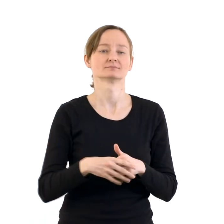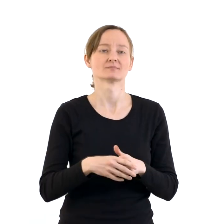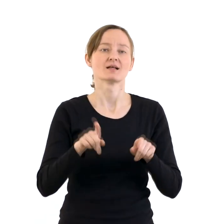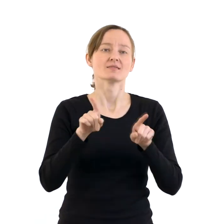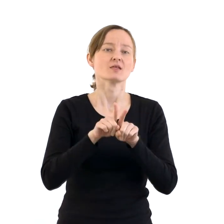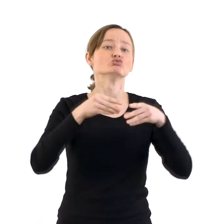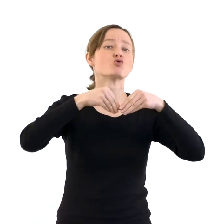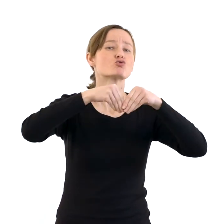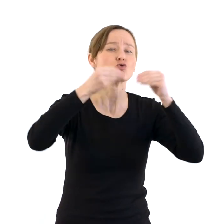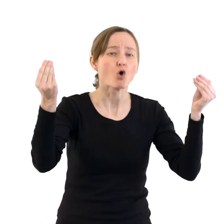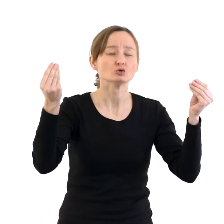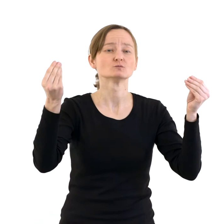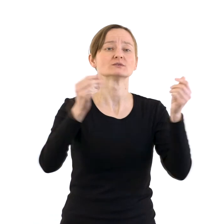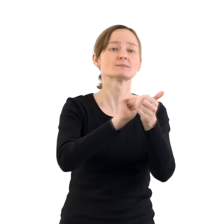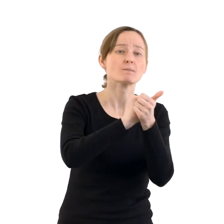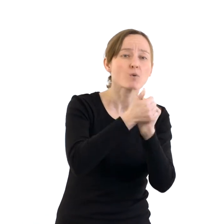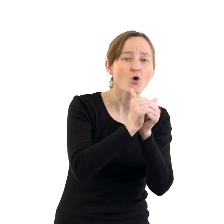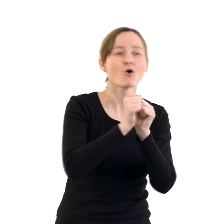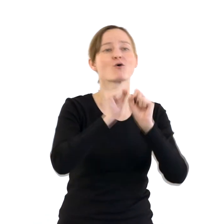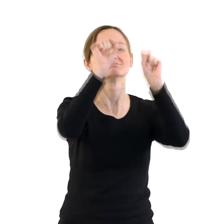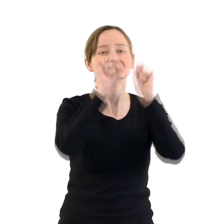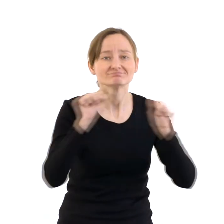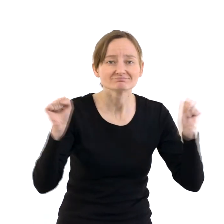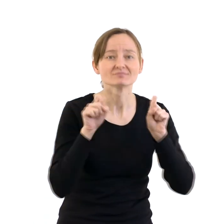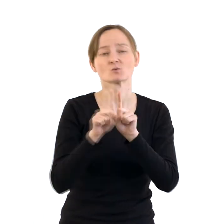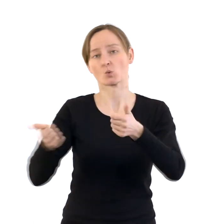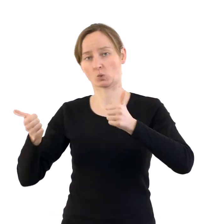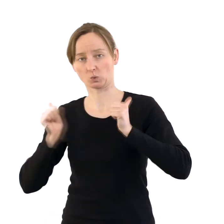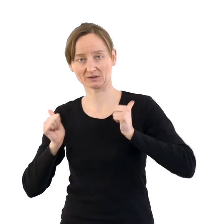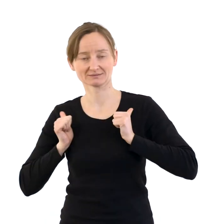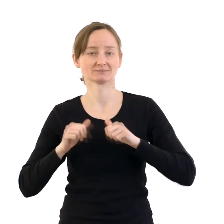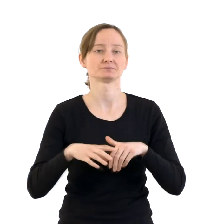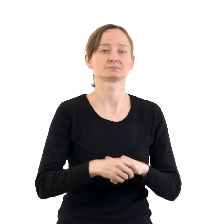rozwoju sportu i turystyki;